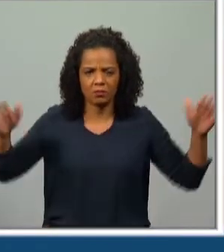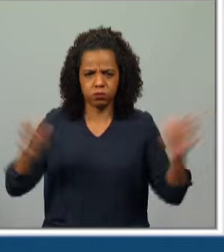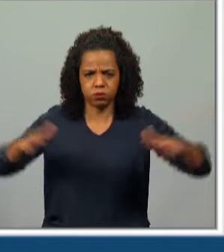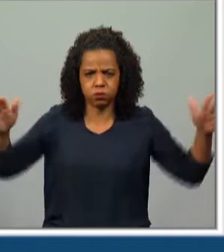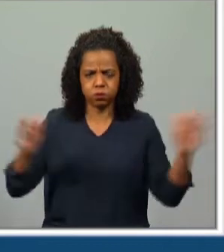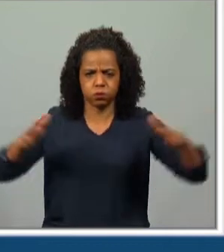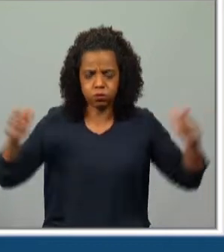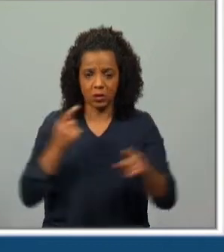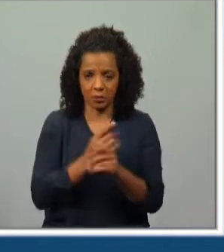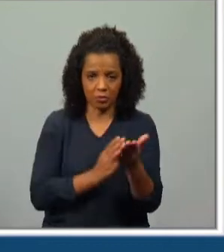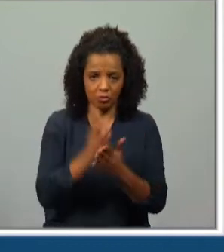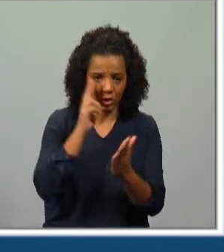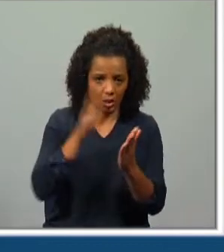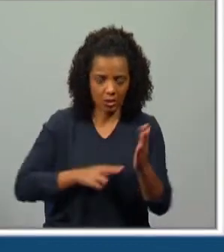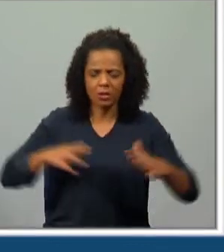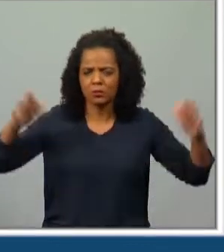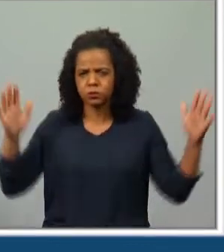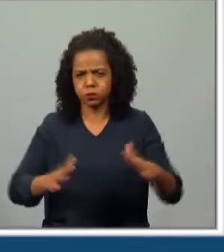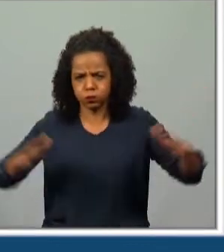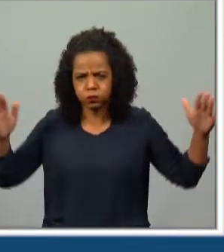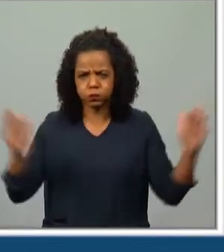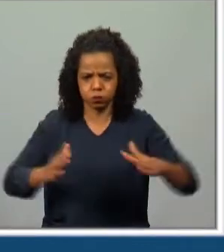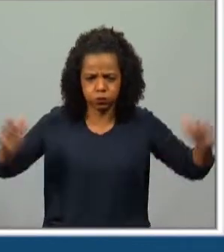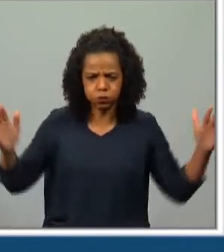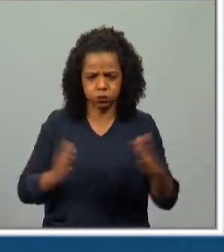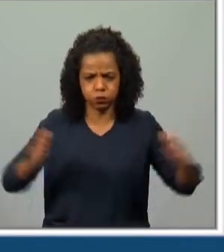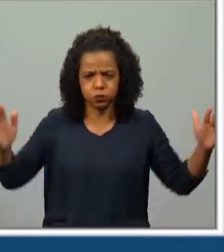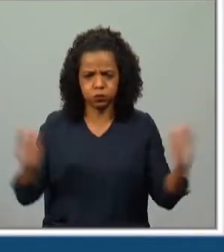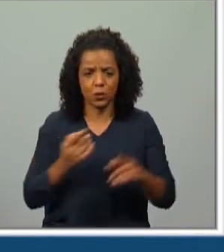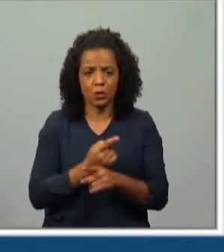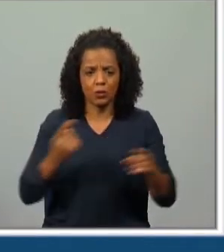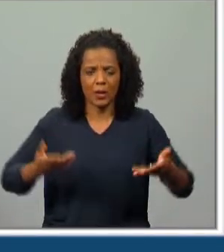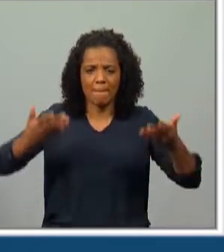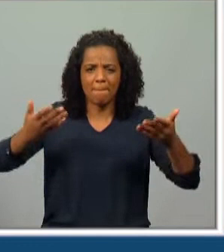portanto a ler os servos batia às asas com desespero pois o peso da camada de 因此閱讀僕人拍打翅膀帶著絕望，因為那一層的重量